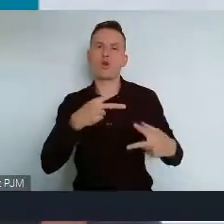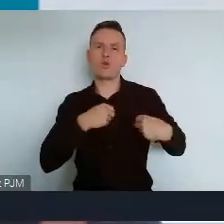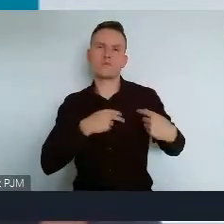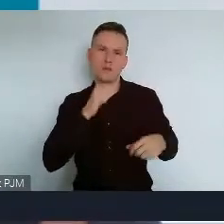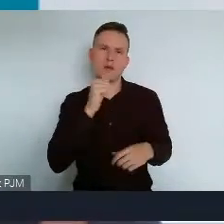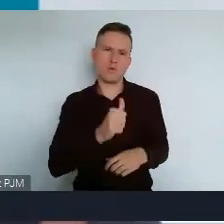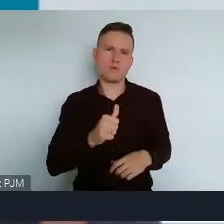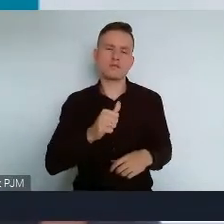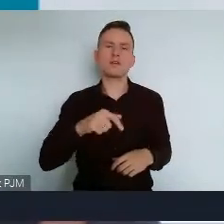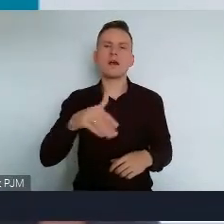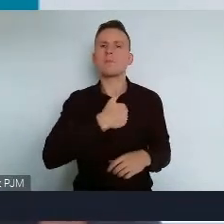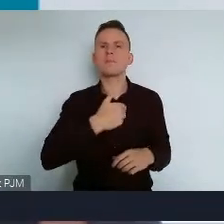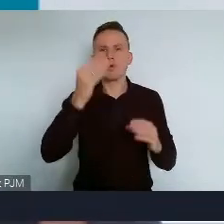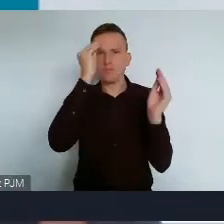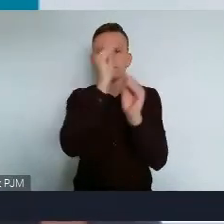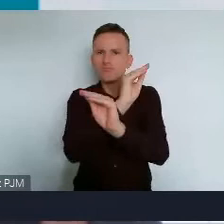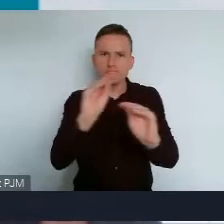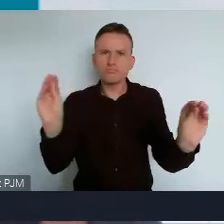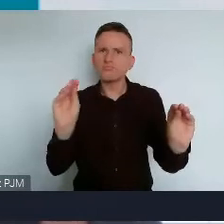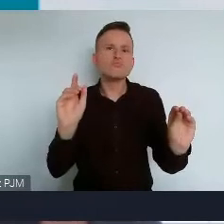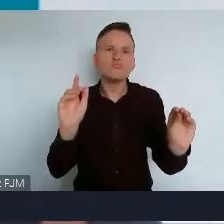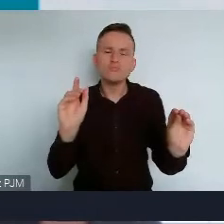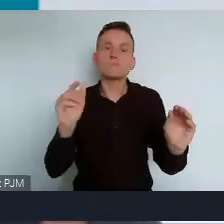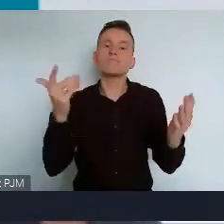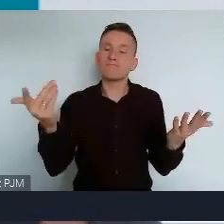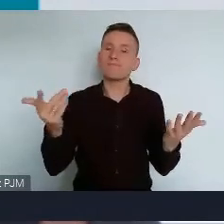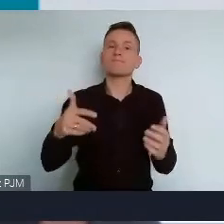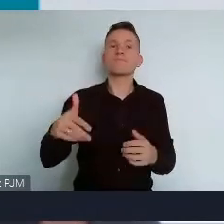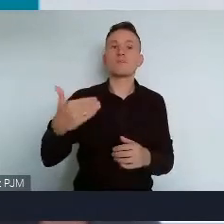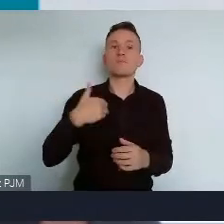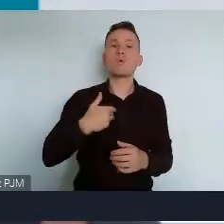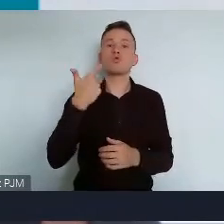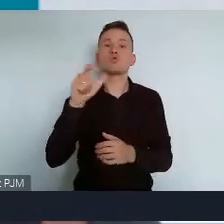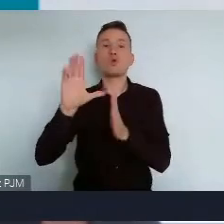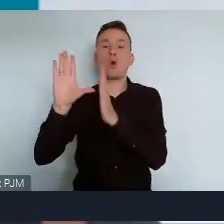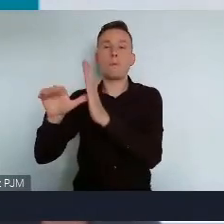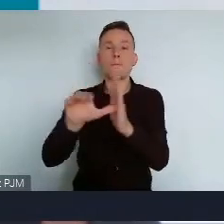ogłosiła listę zwycięskich 100 miast z grona Unii Europejskiej